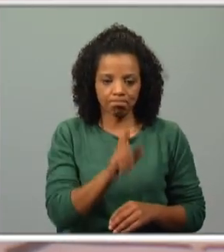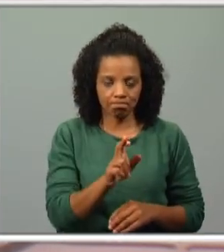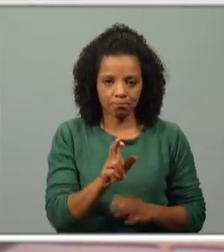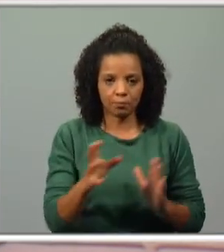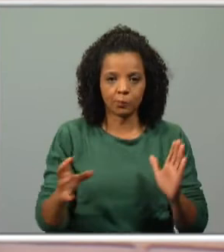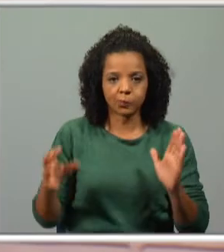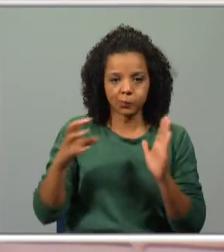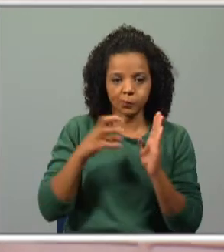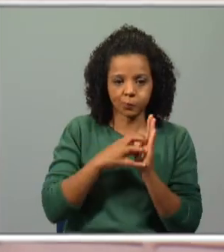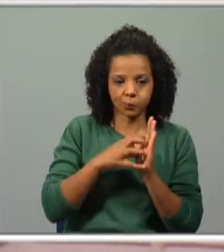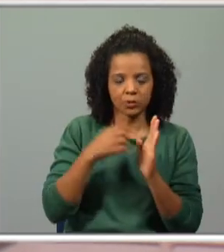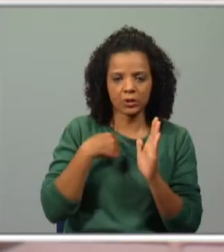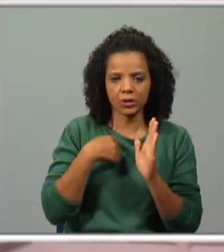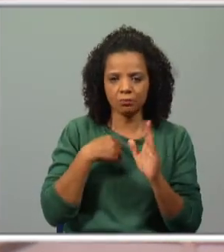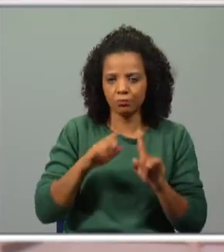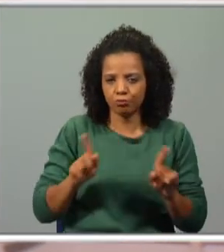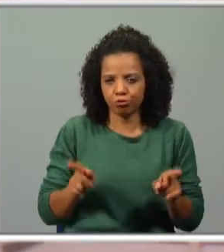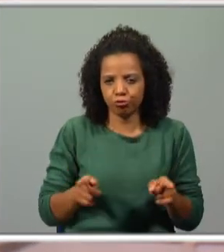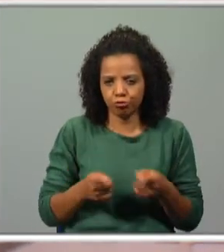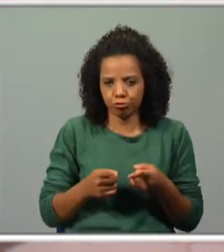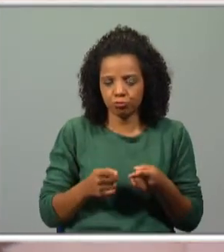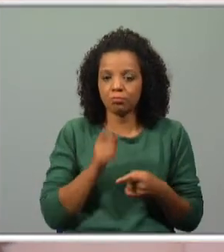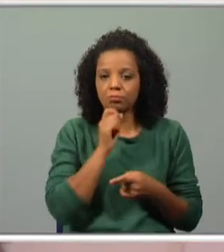cadeira aqui eu fui muito sucinta tu podes fazer um levantamento mais 椅子在這裡我很簡潔你你可以做個調查